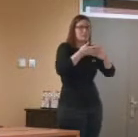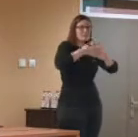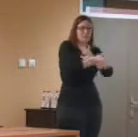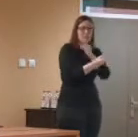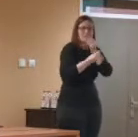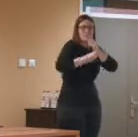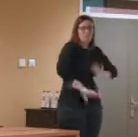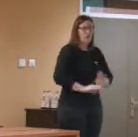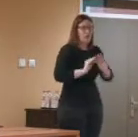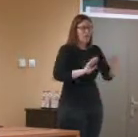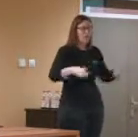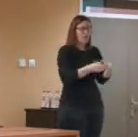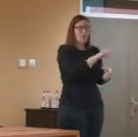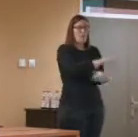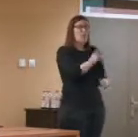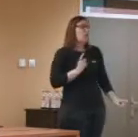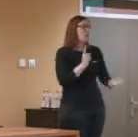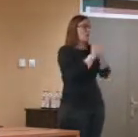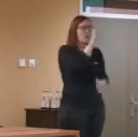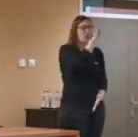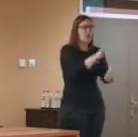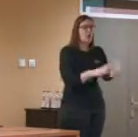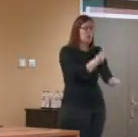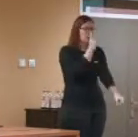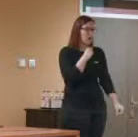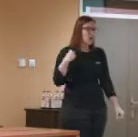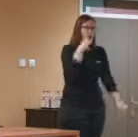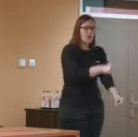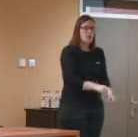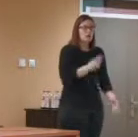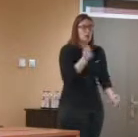de anticatalanismo durante muchos años, que al final han terminado entregando